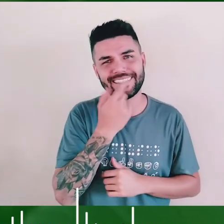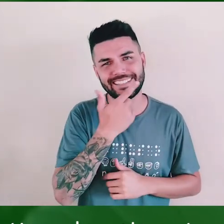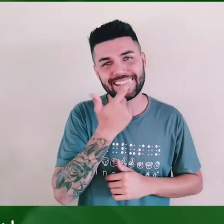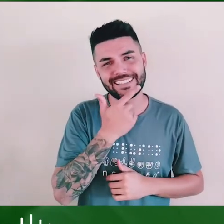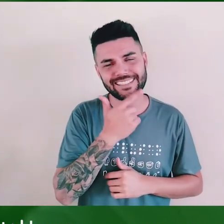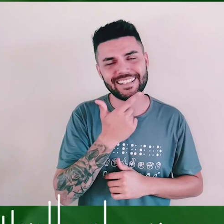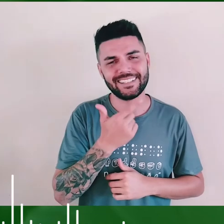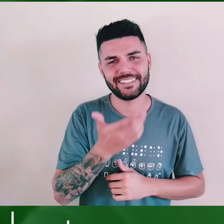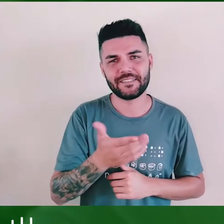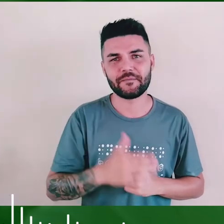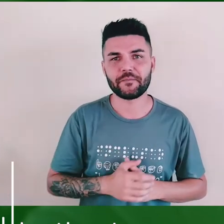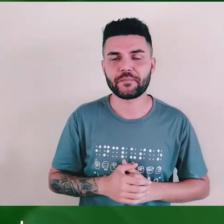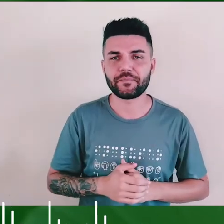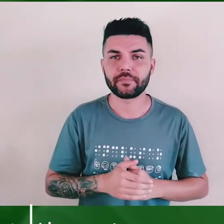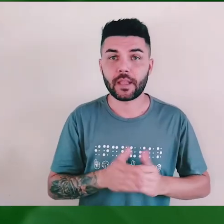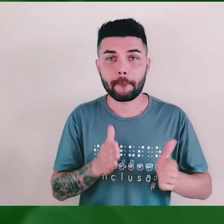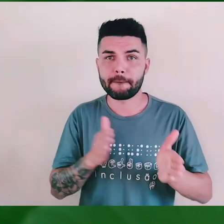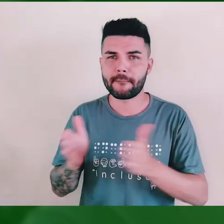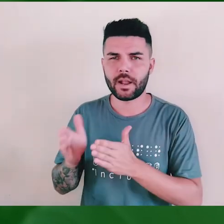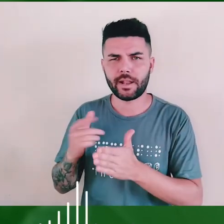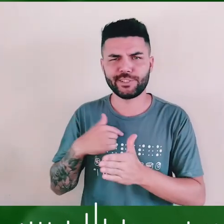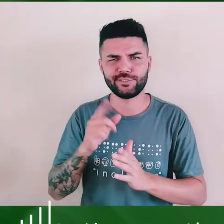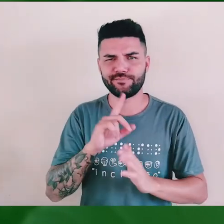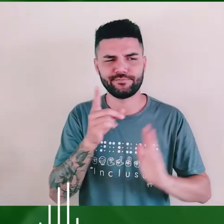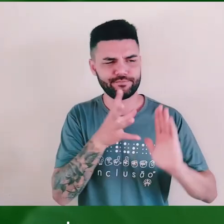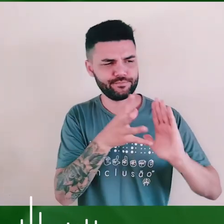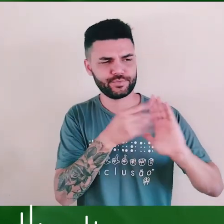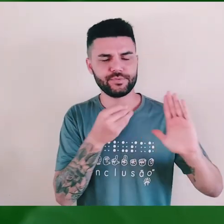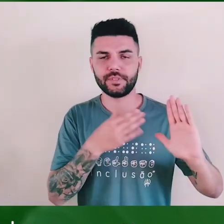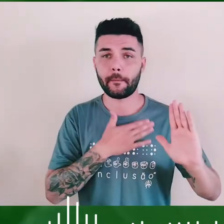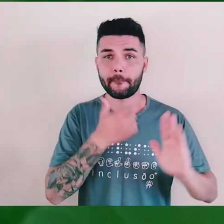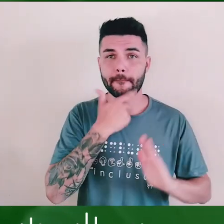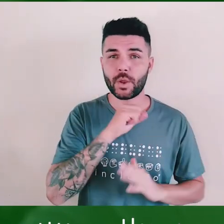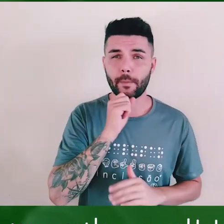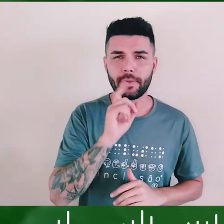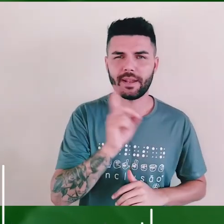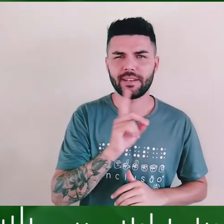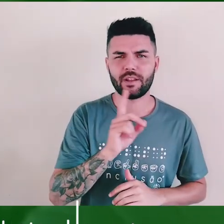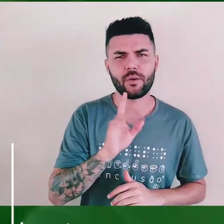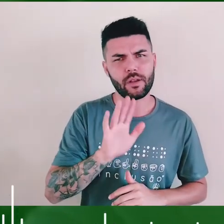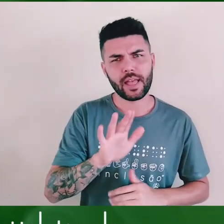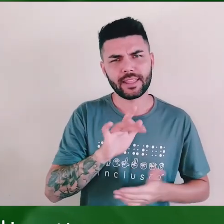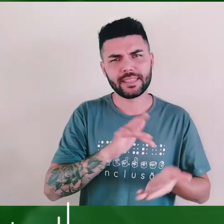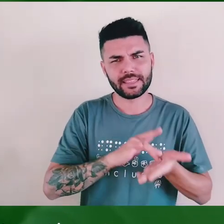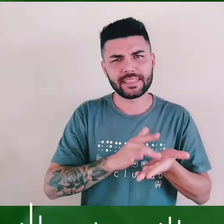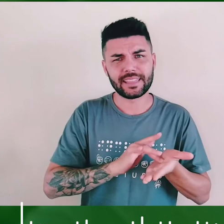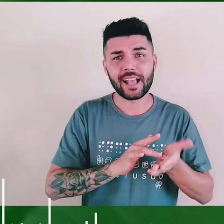essa parte do seu pai você não puxou muito não? Pedro:Puxei, ele dança mal e eu danço